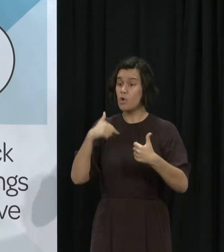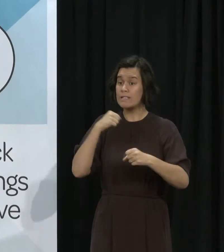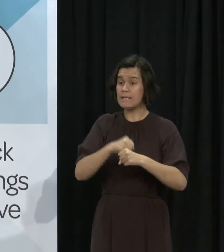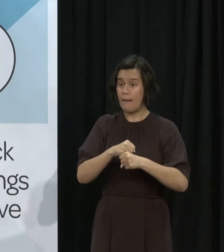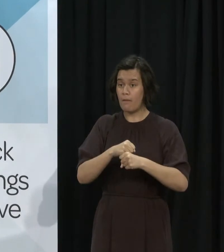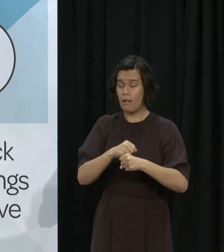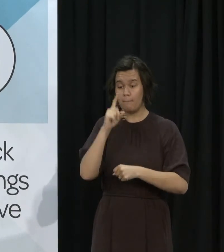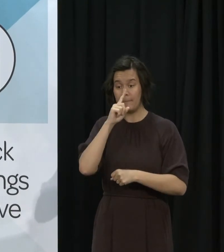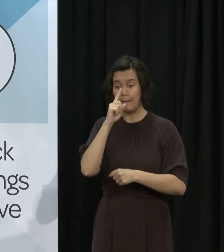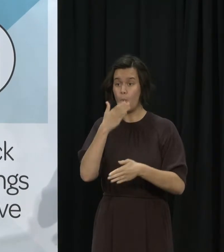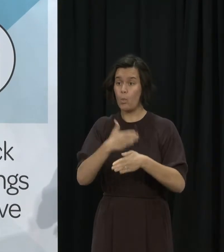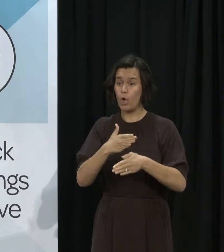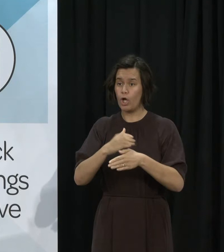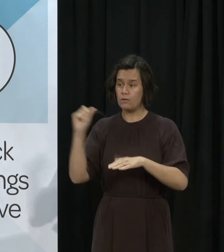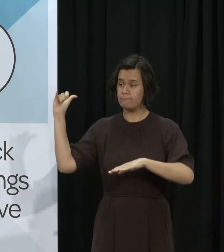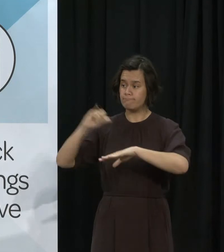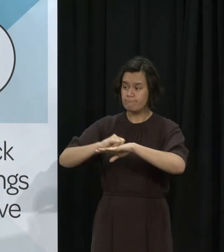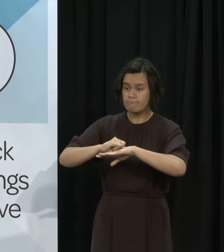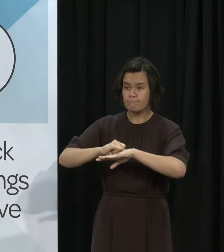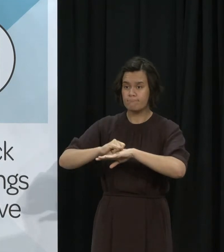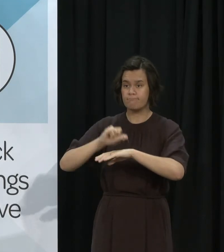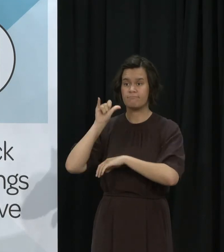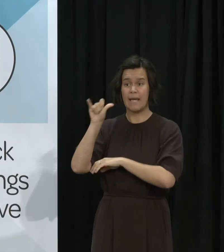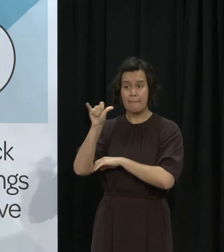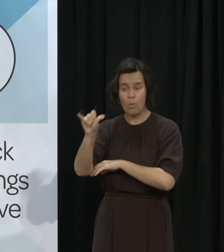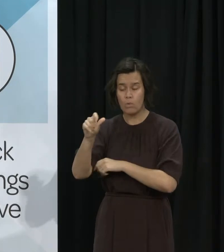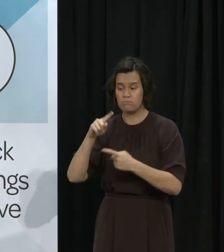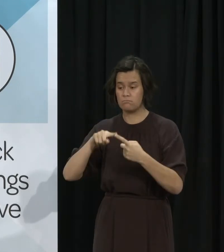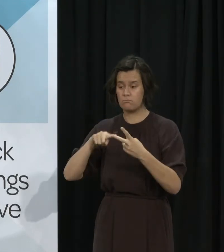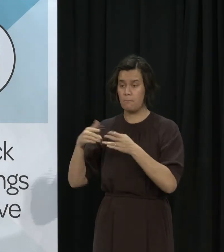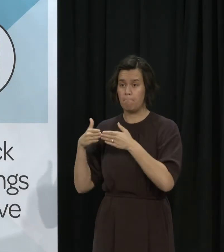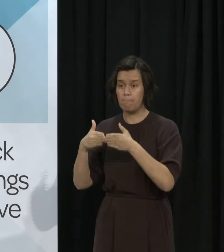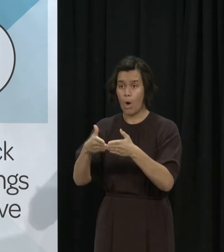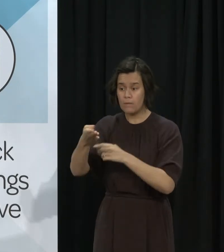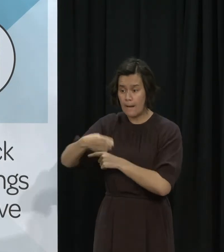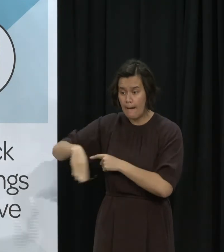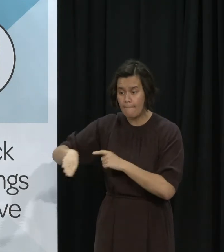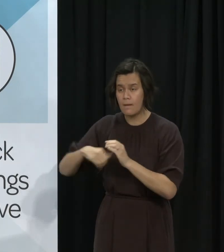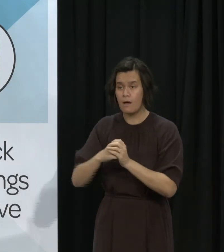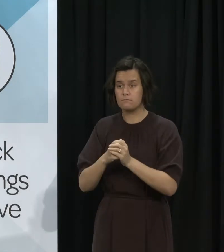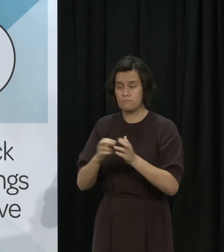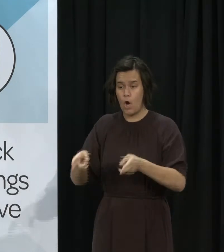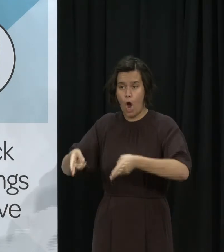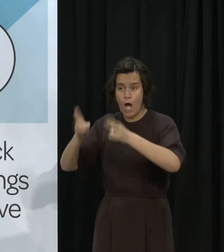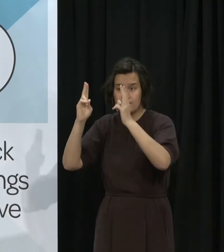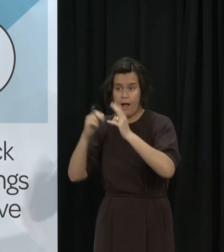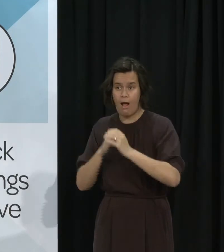horopeta. I te timatanga, mo nga kaimahi e kaha ana ki te